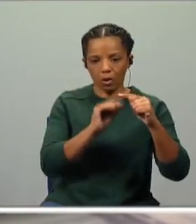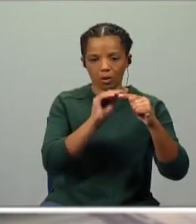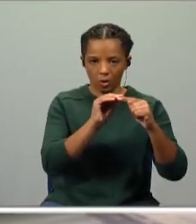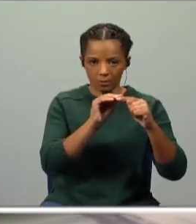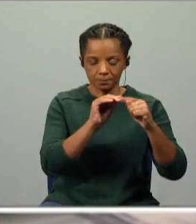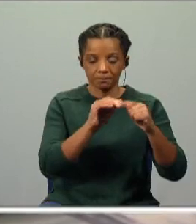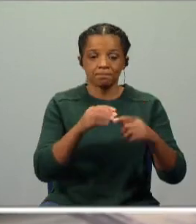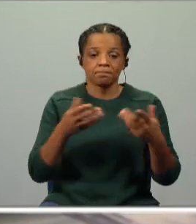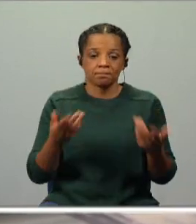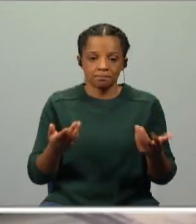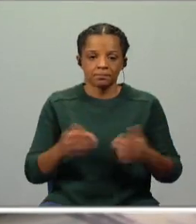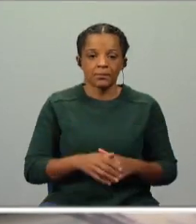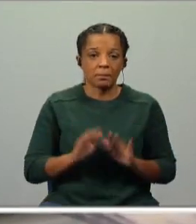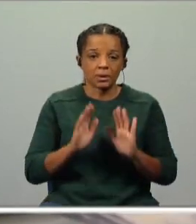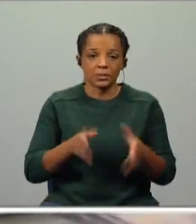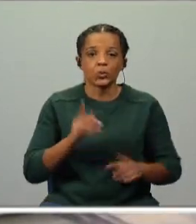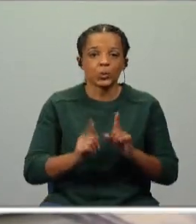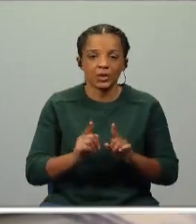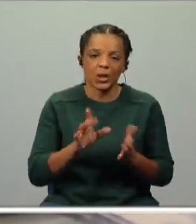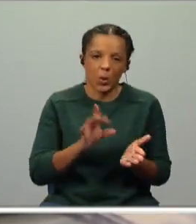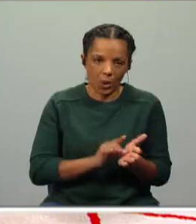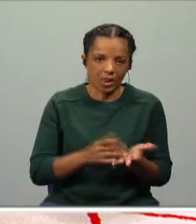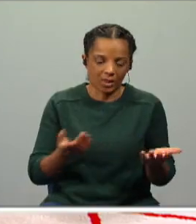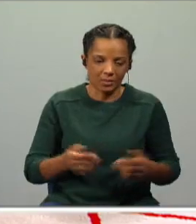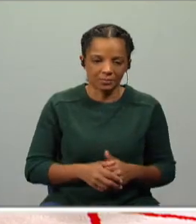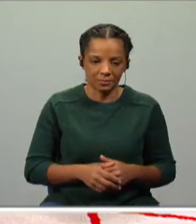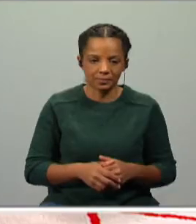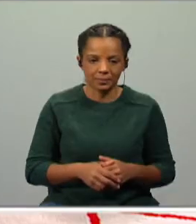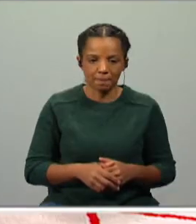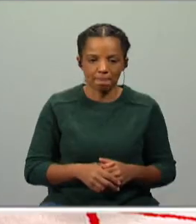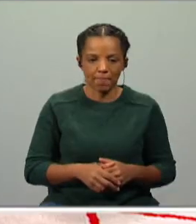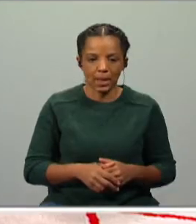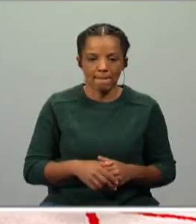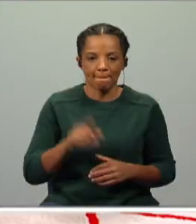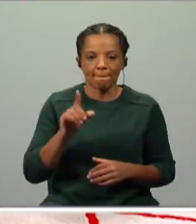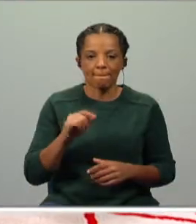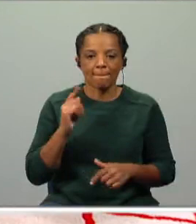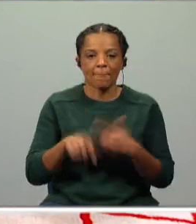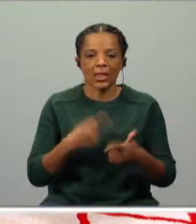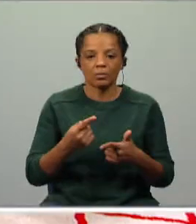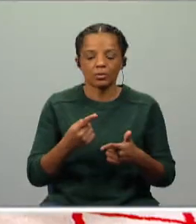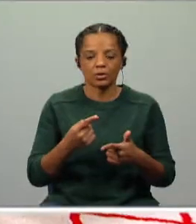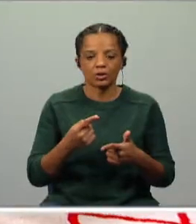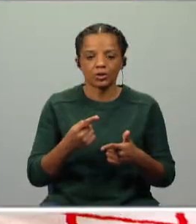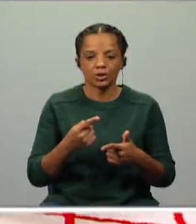Preciso de cola exatamente e depois farei umas pintadas aqui,